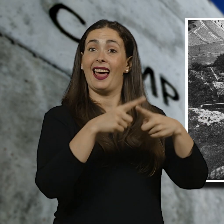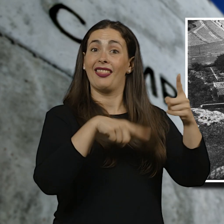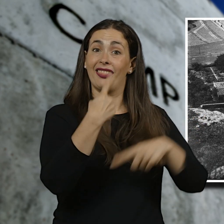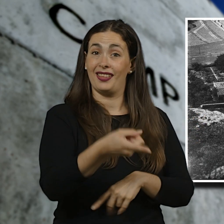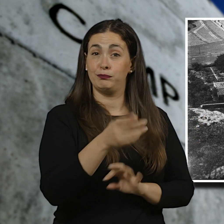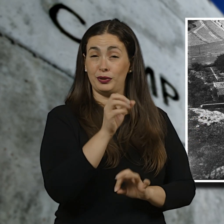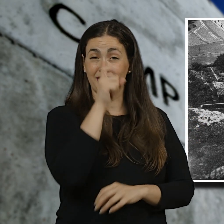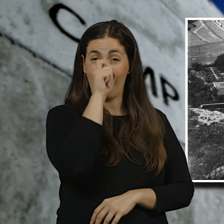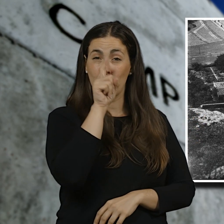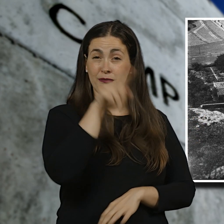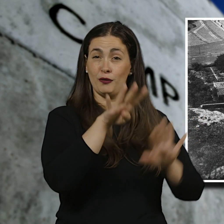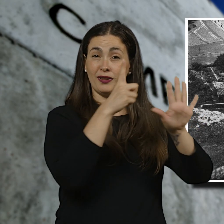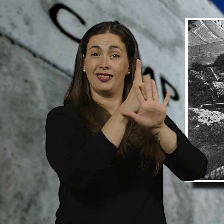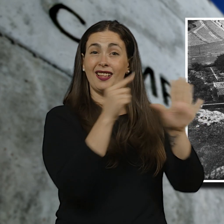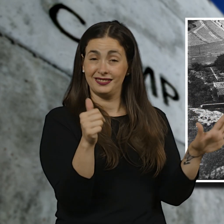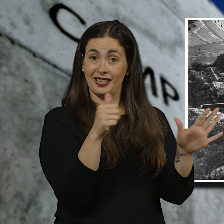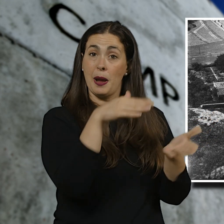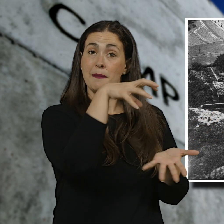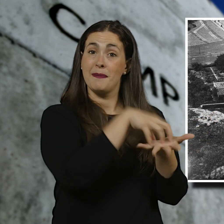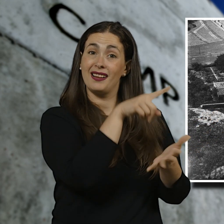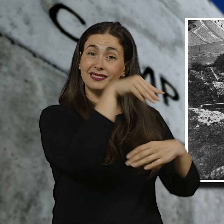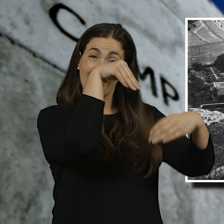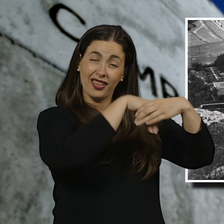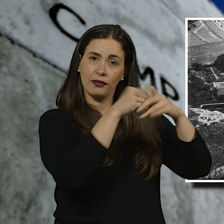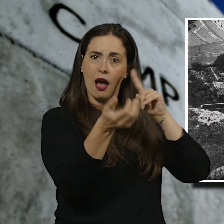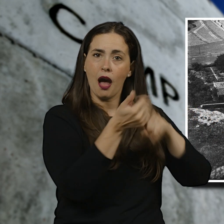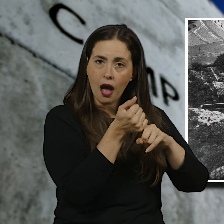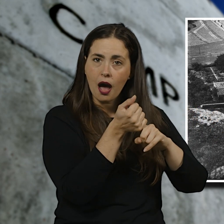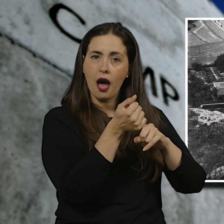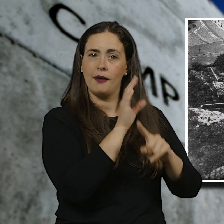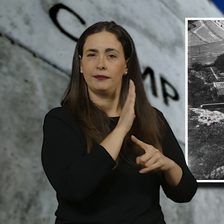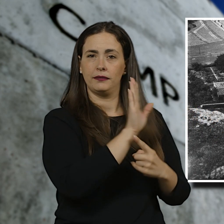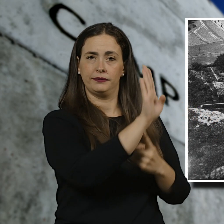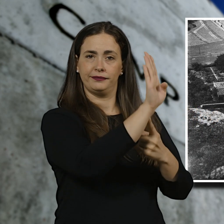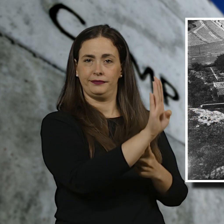Durant la postguerra, l’estela ibera localitzada dins la propietat el 1916,